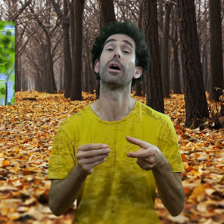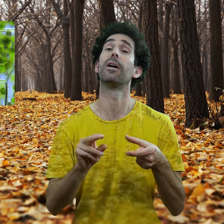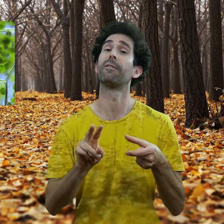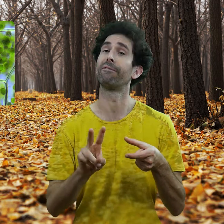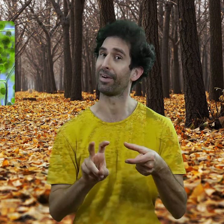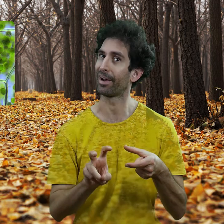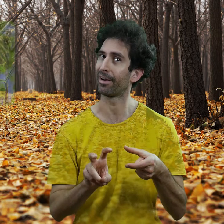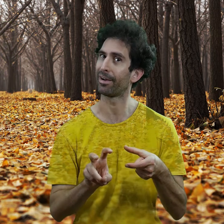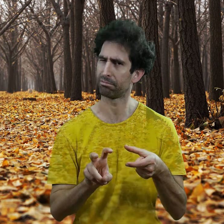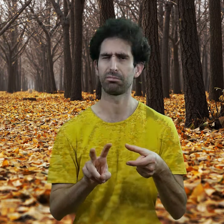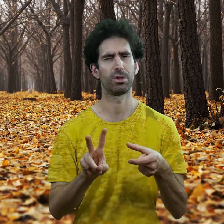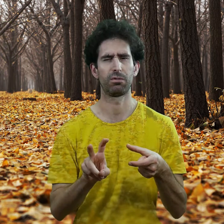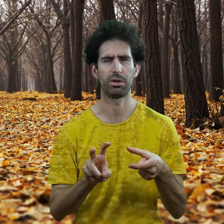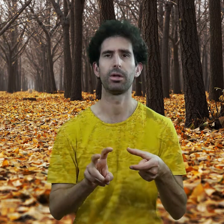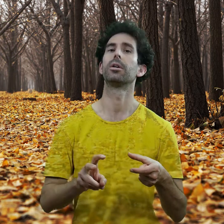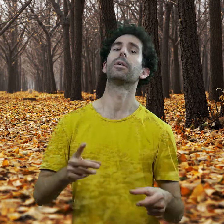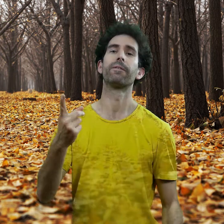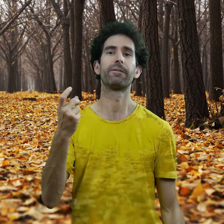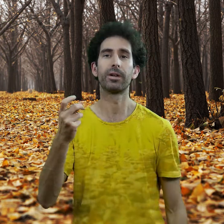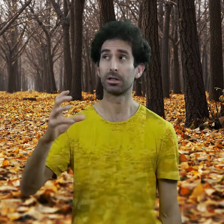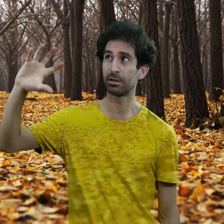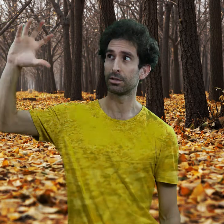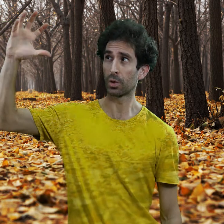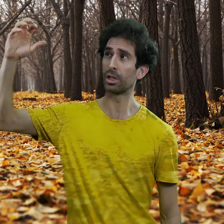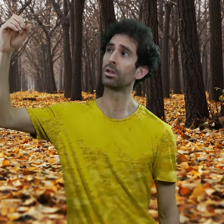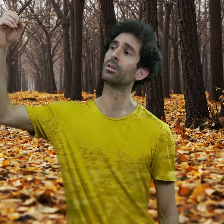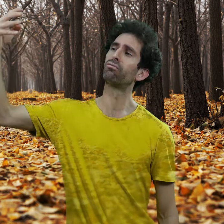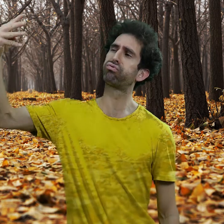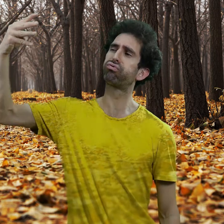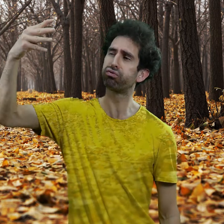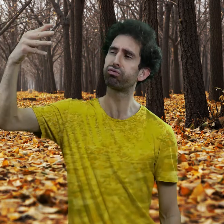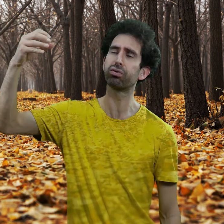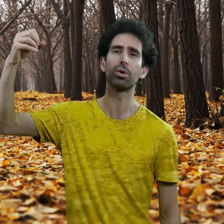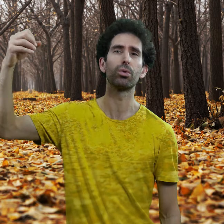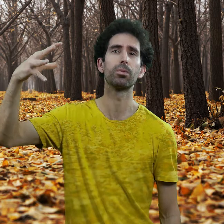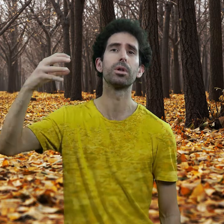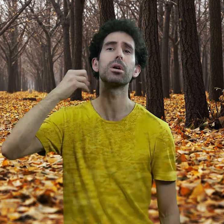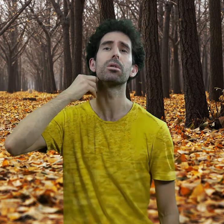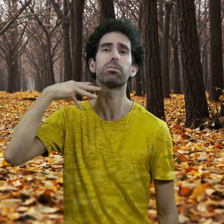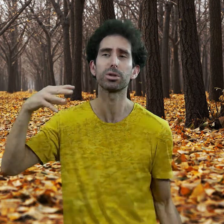et il est vert. Pourquoi vert ? Cela vient de la lumière blanche du soleil